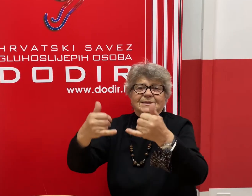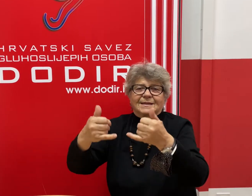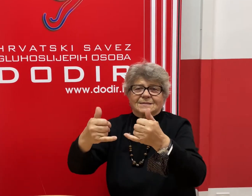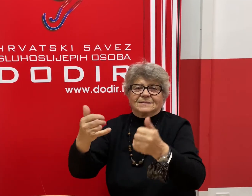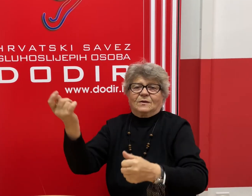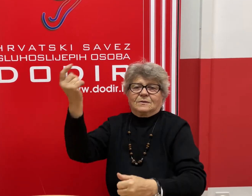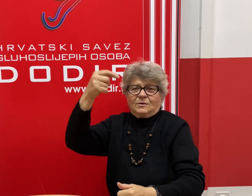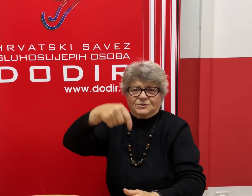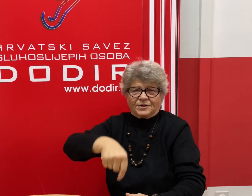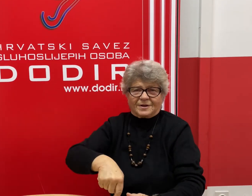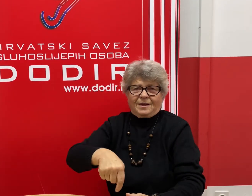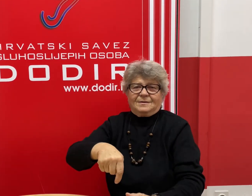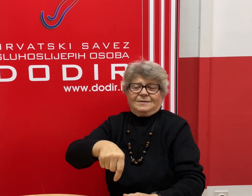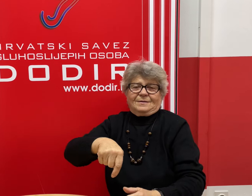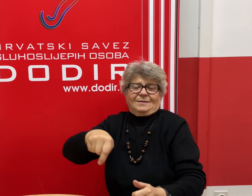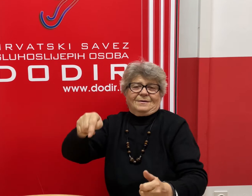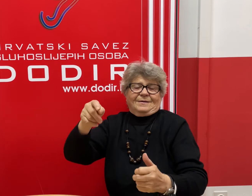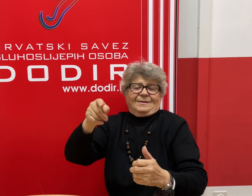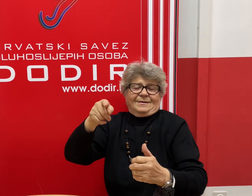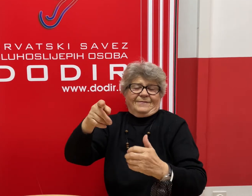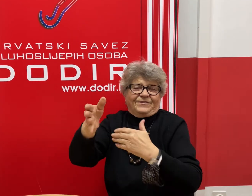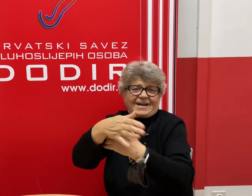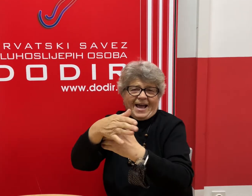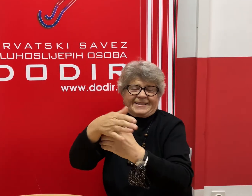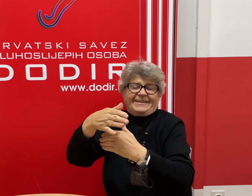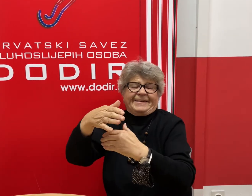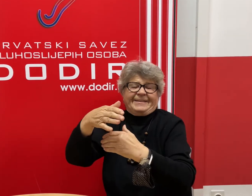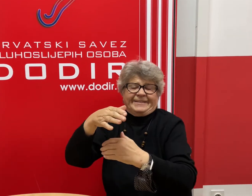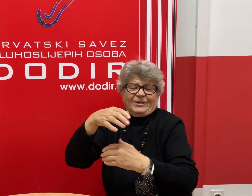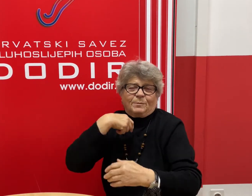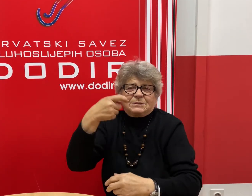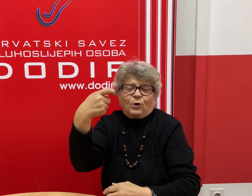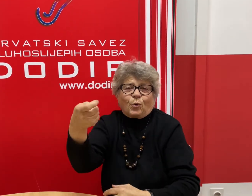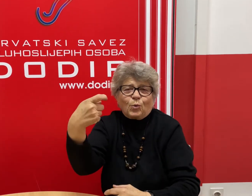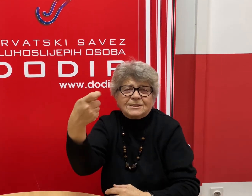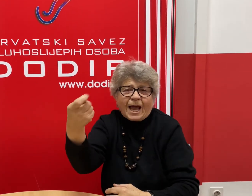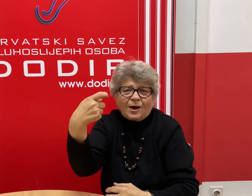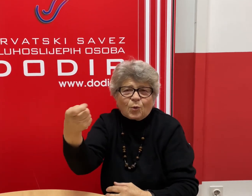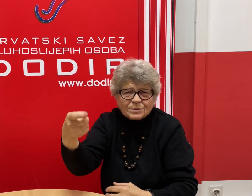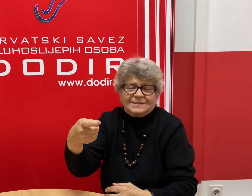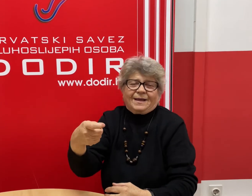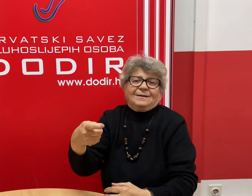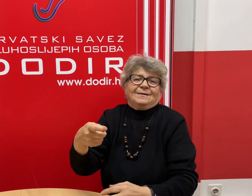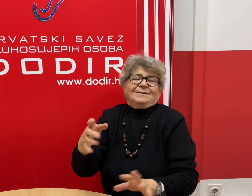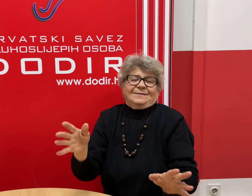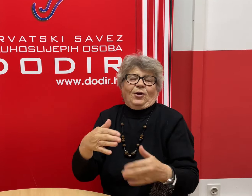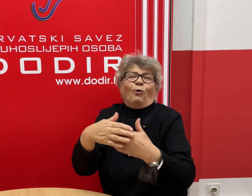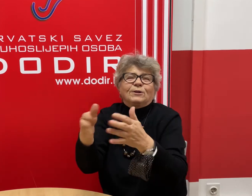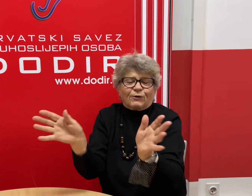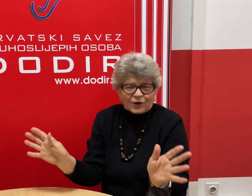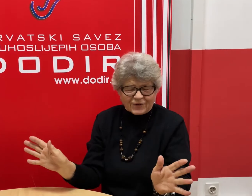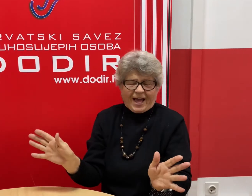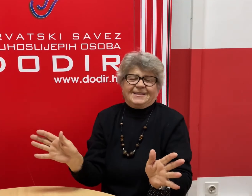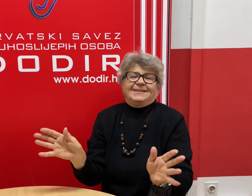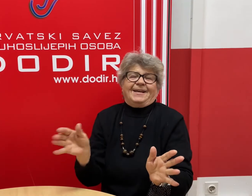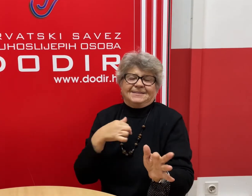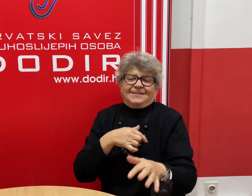Danas sam došla kucajući na vrata koja su mi se otvorila kako bih